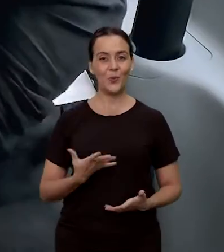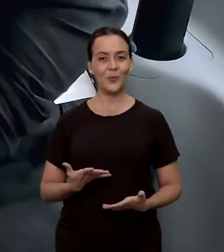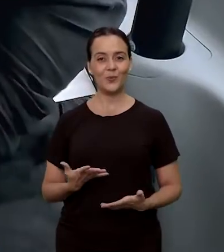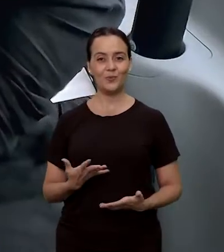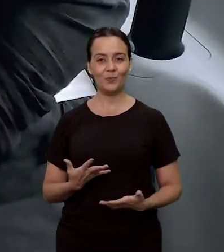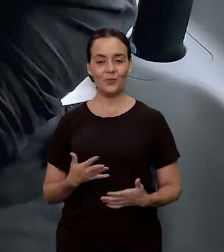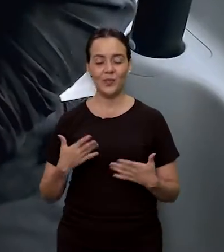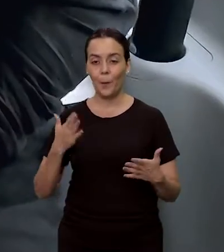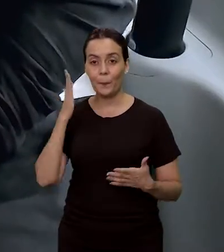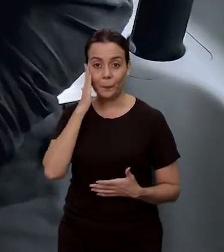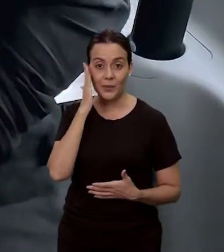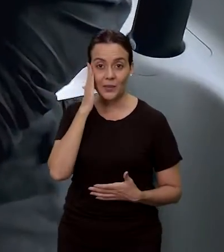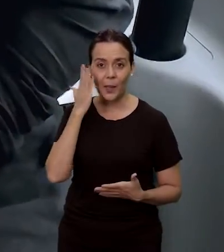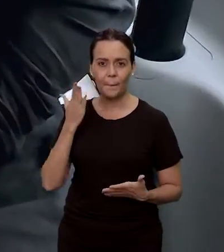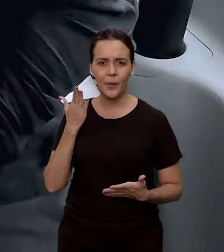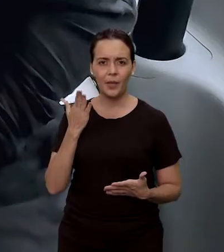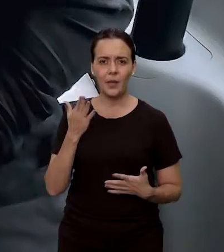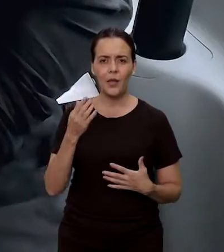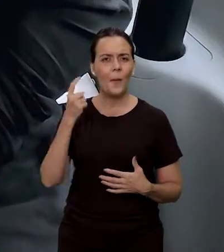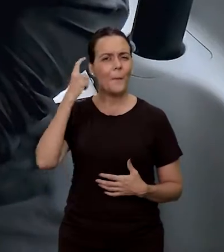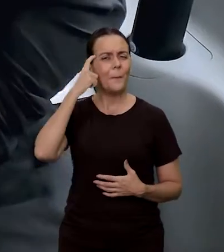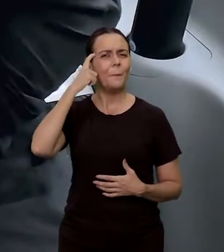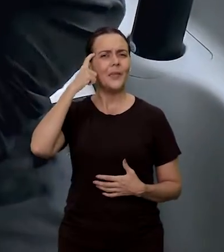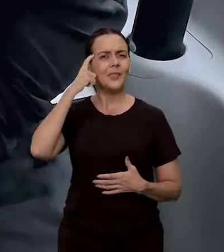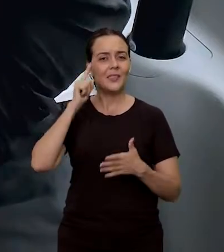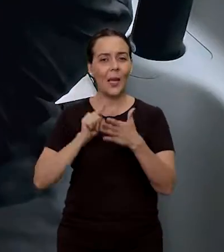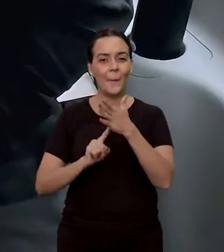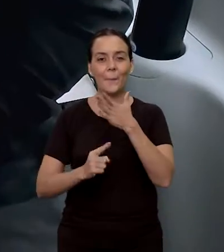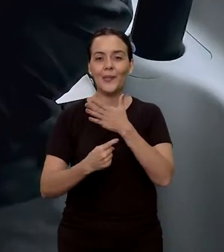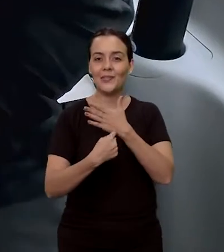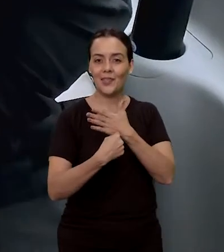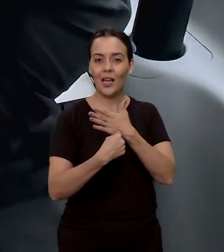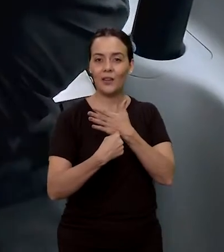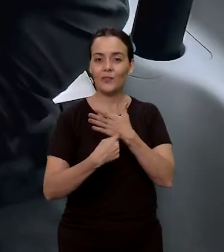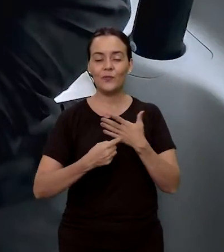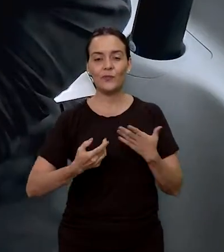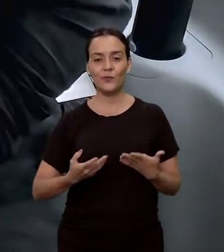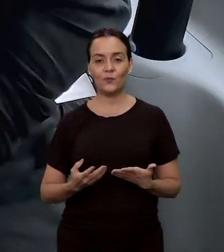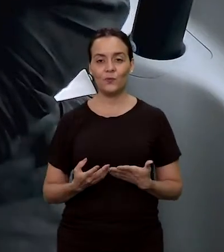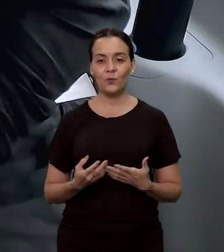a ideia mesmo de você pensar na metáfora de ser da luz do dia